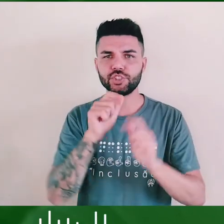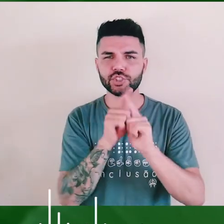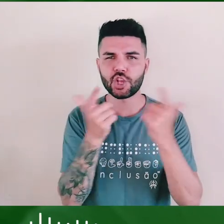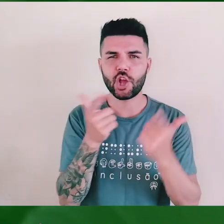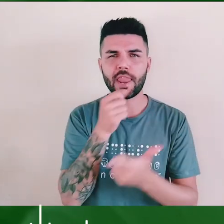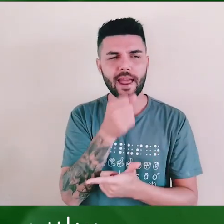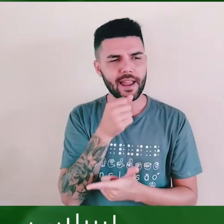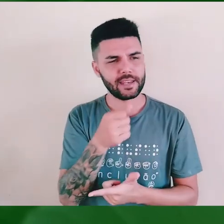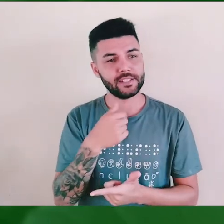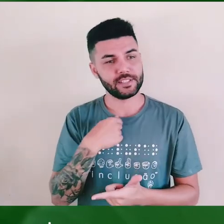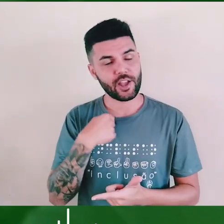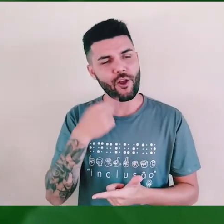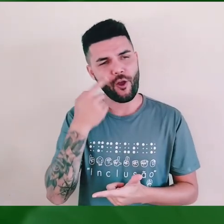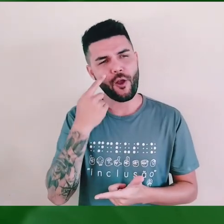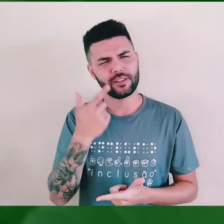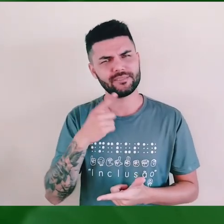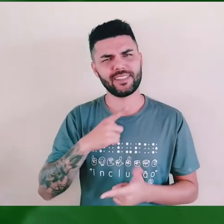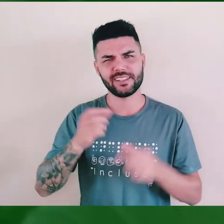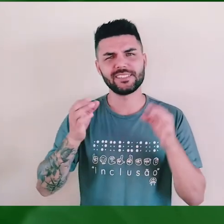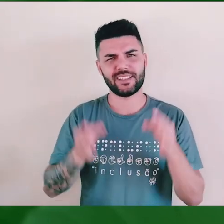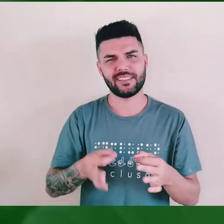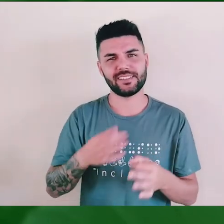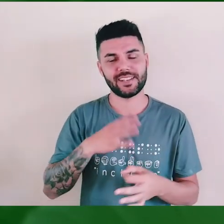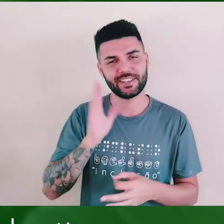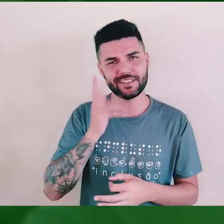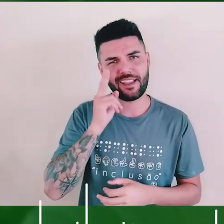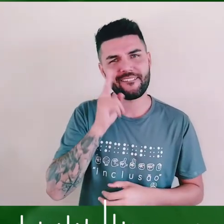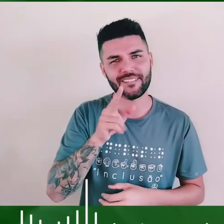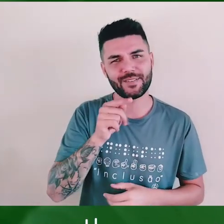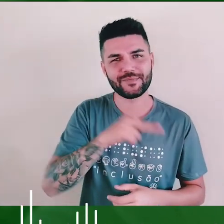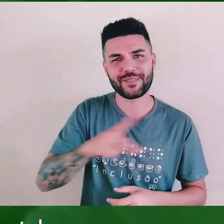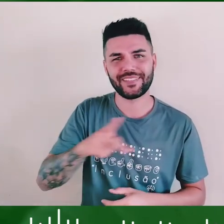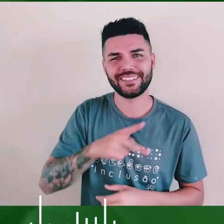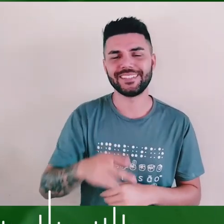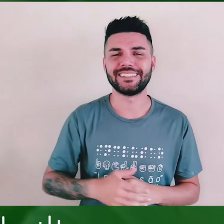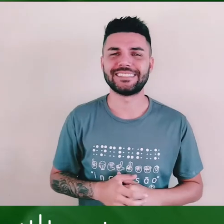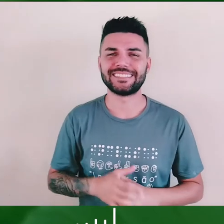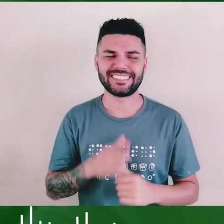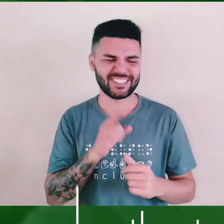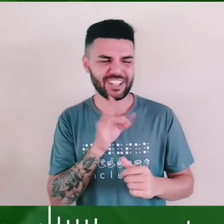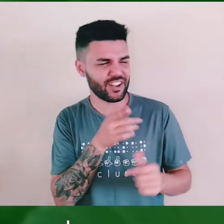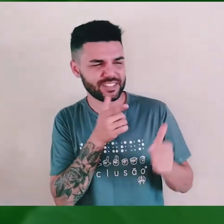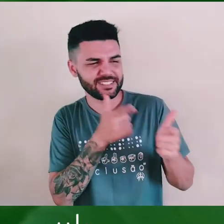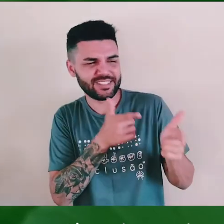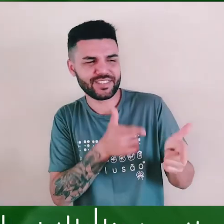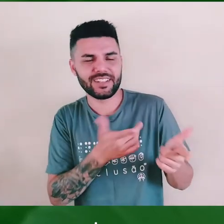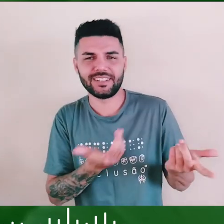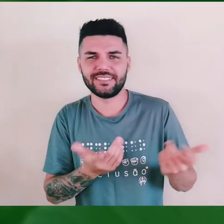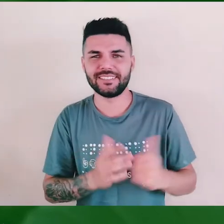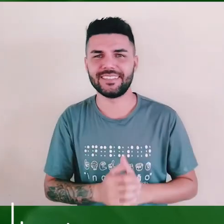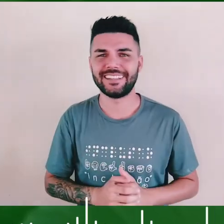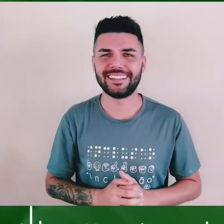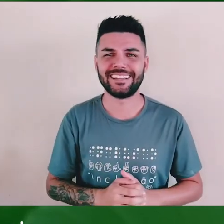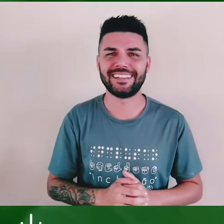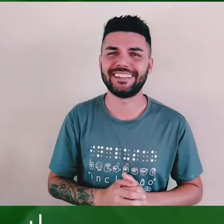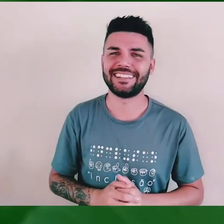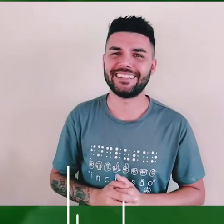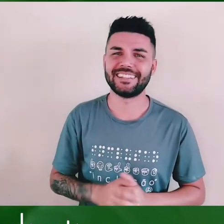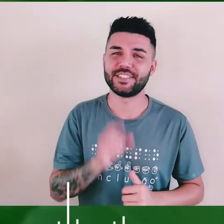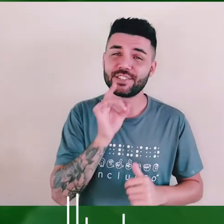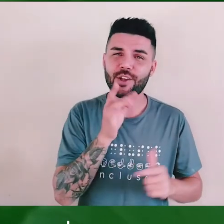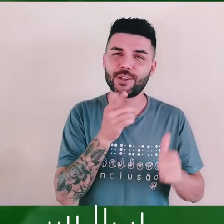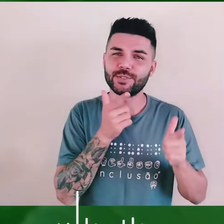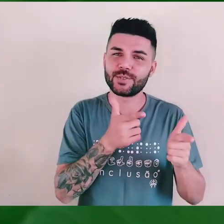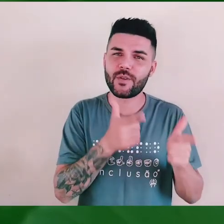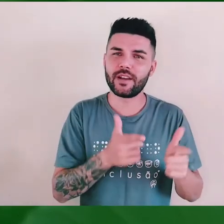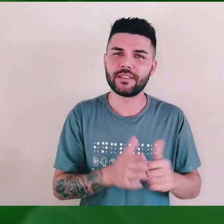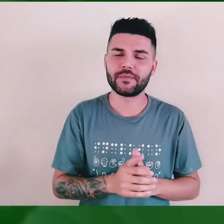reportagem. Apodi é melhor que Jordi Alba (risos). O Apodi, lateral da Chape que foi